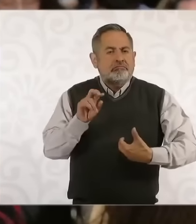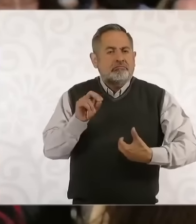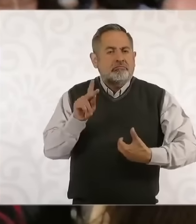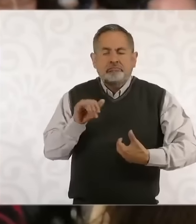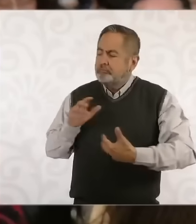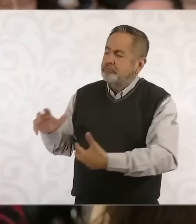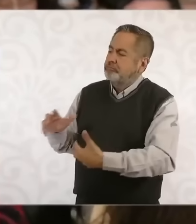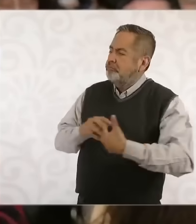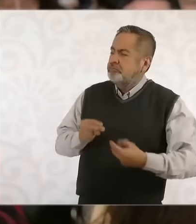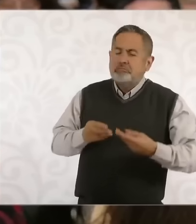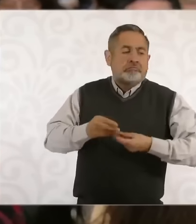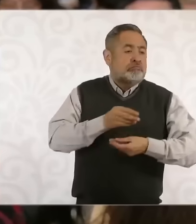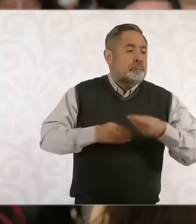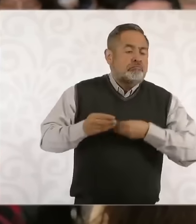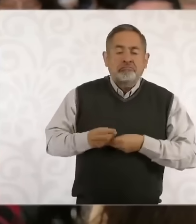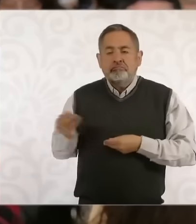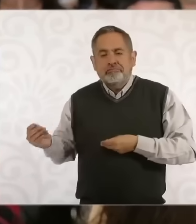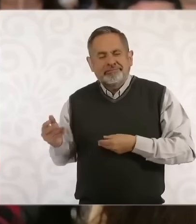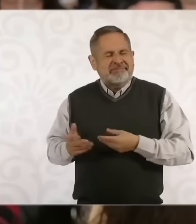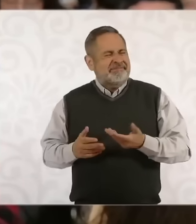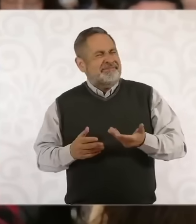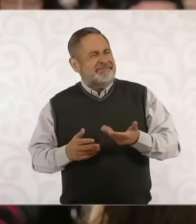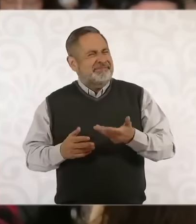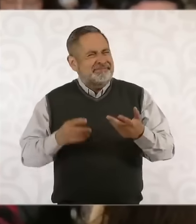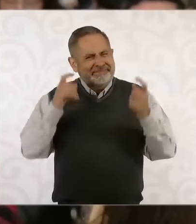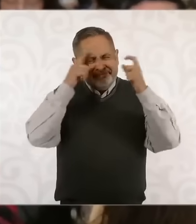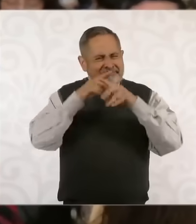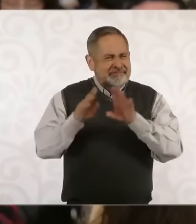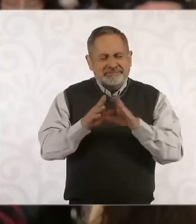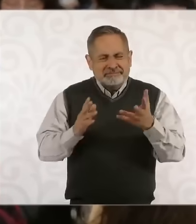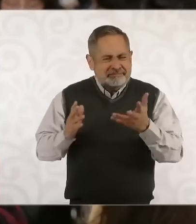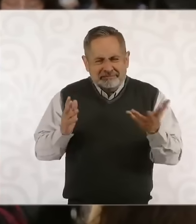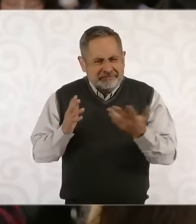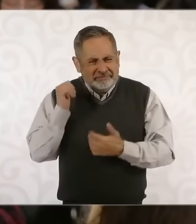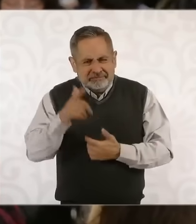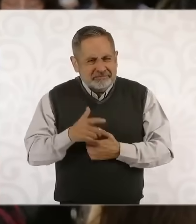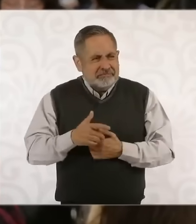complicada porque esto genera pues eh nuevas condiciones para la relación de Estados Unidos